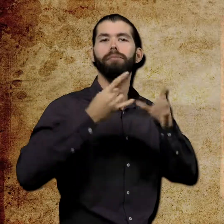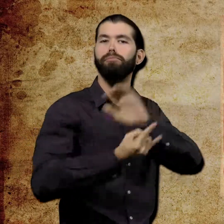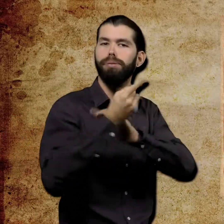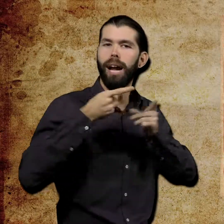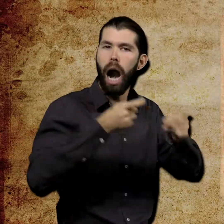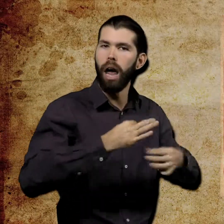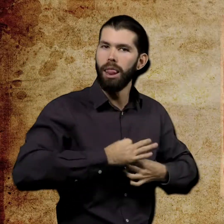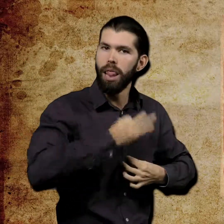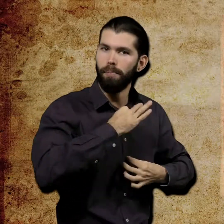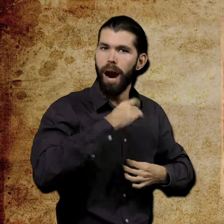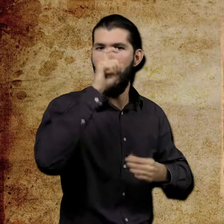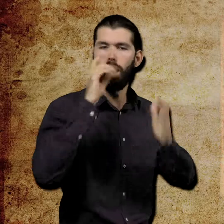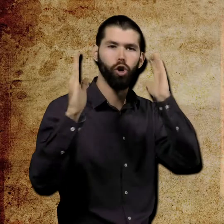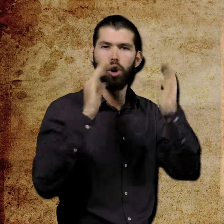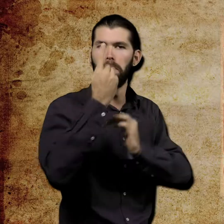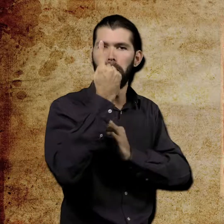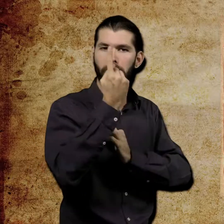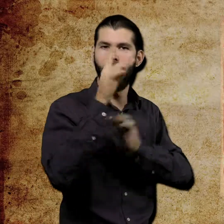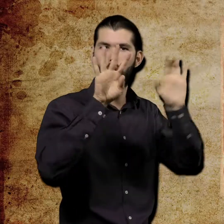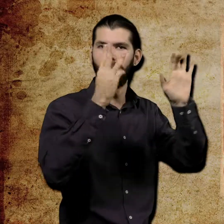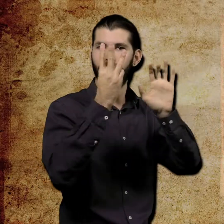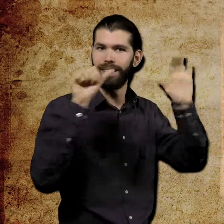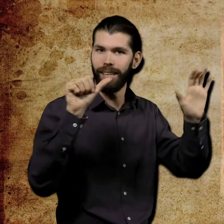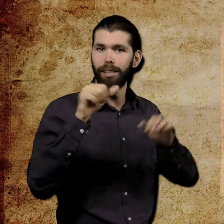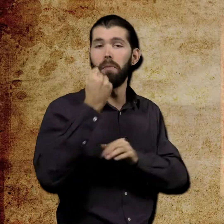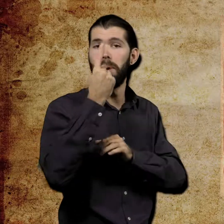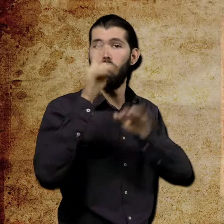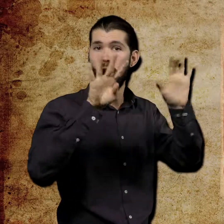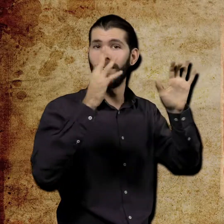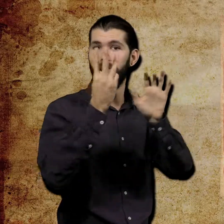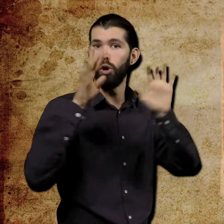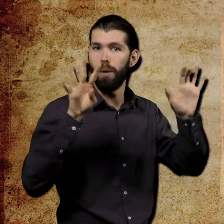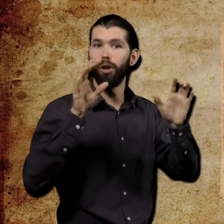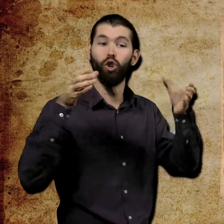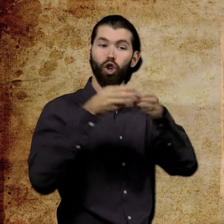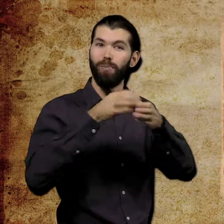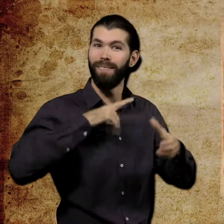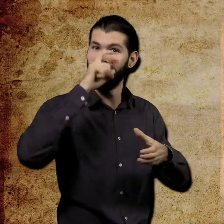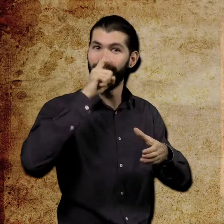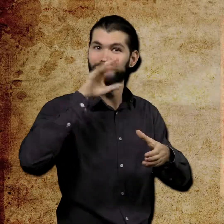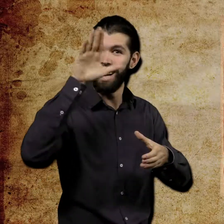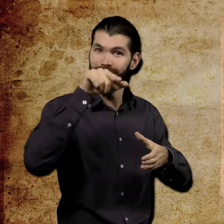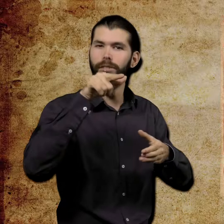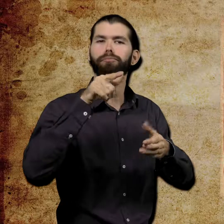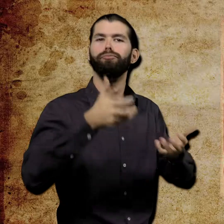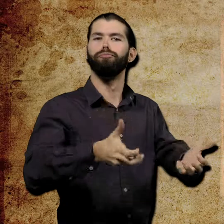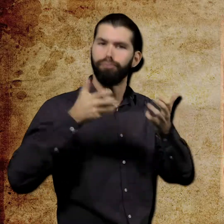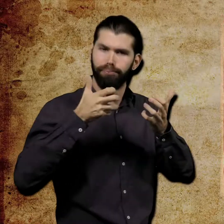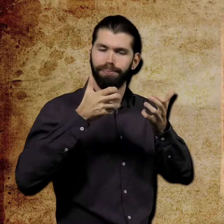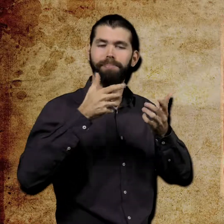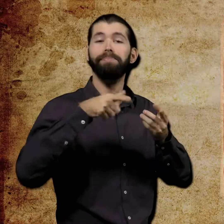La Guerra Civil de 1936-1939 i la victòria franquista van comportar una llarga dictadura,